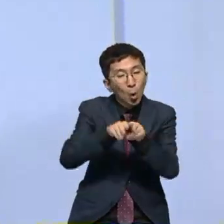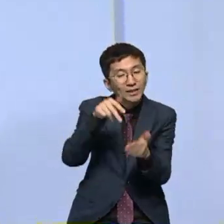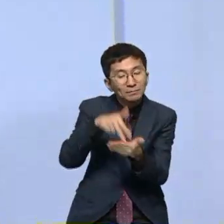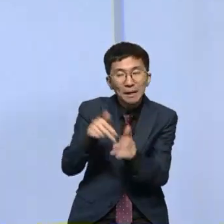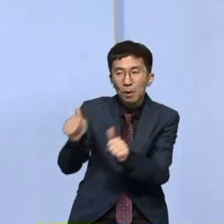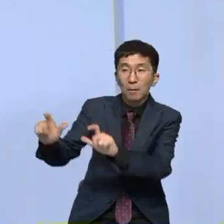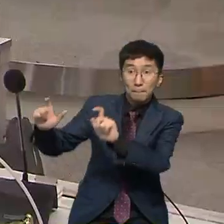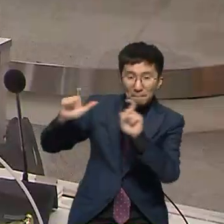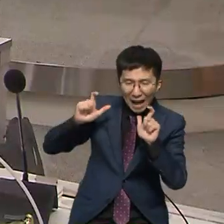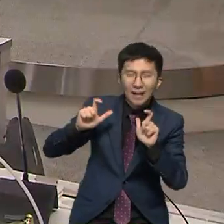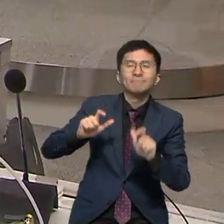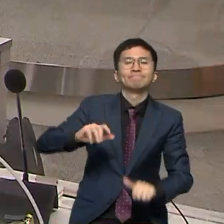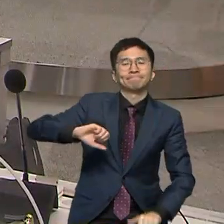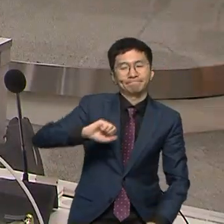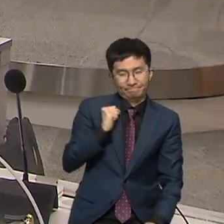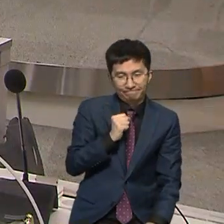판결을 수용한다며 항소는 하지 않을 거라고 밝혔습니다.